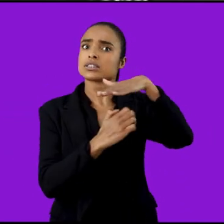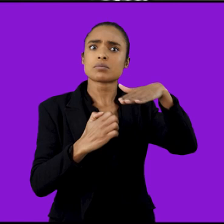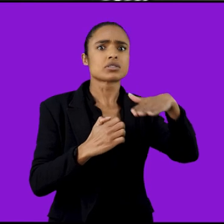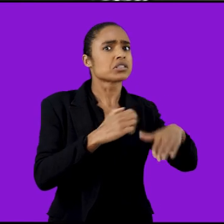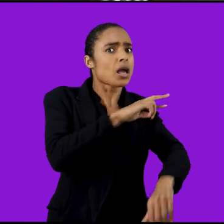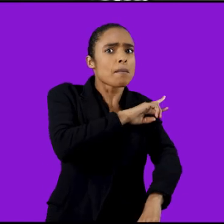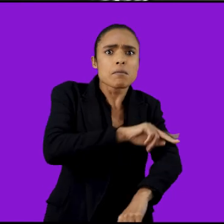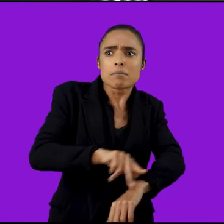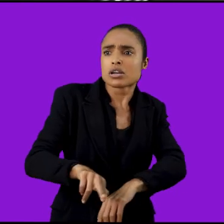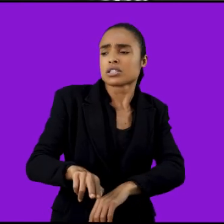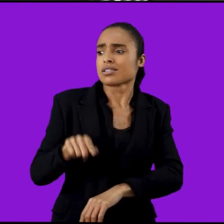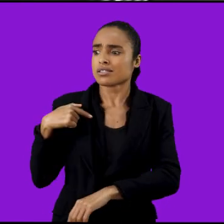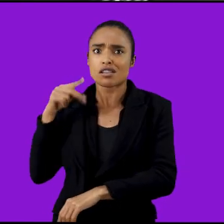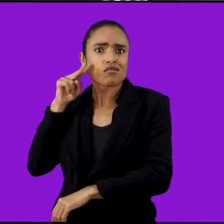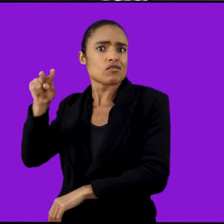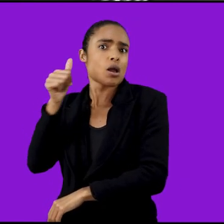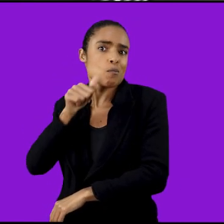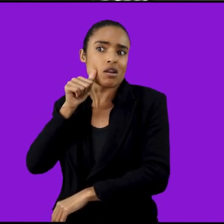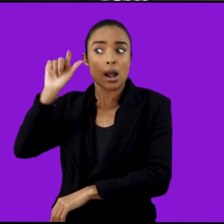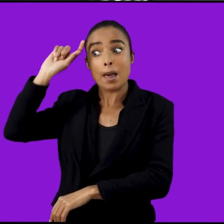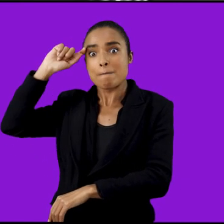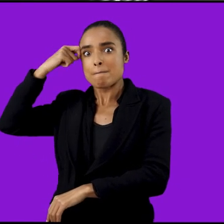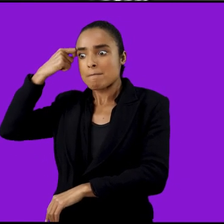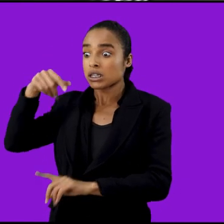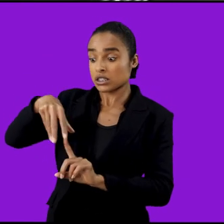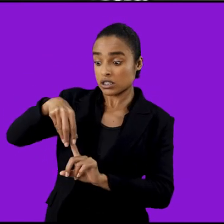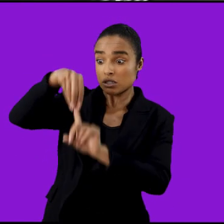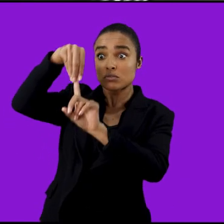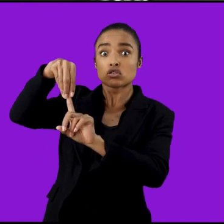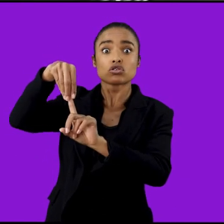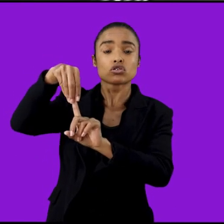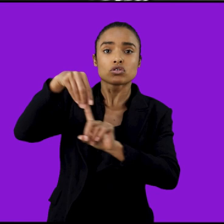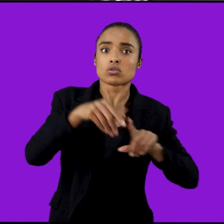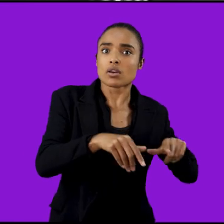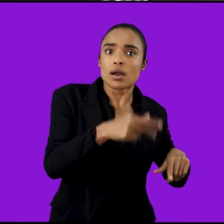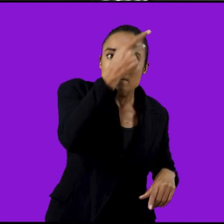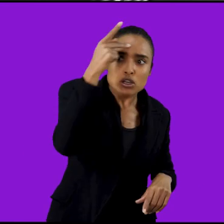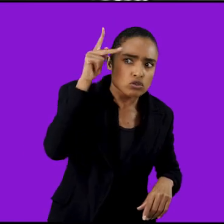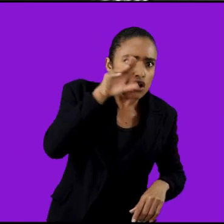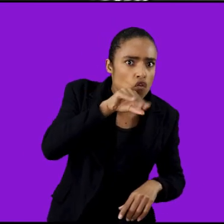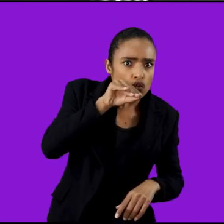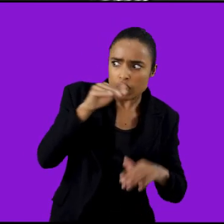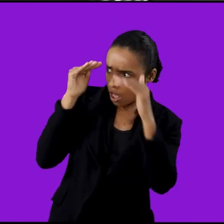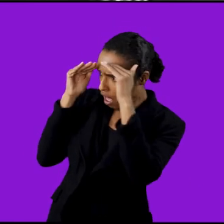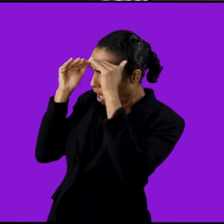muitas mulheres pretas que assumiram cargos de liderança que não são respeitadas como chefe… Isso é um grande problema também, né?